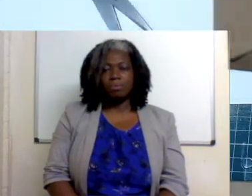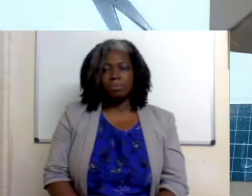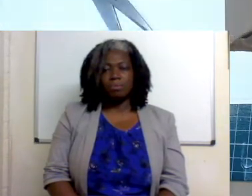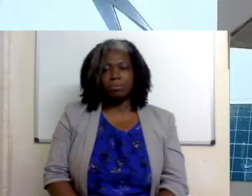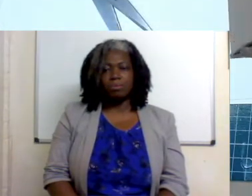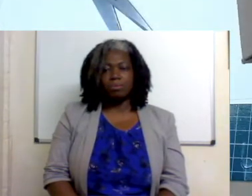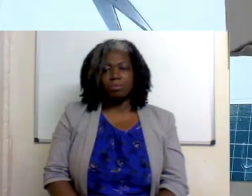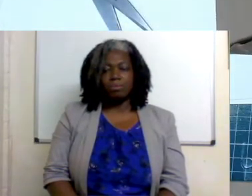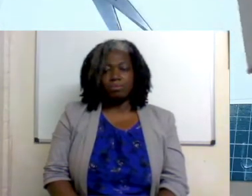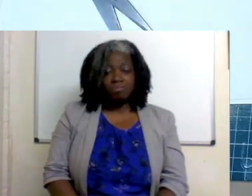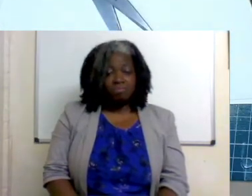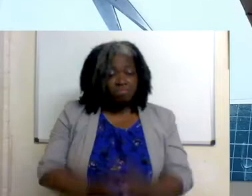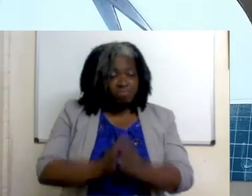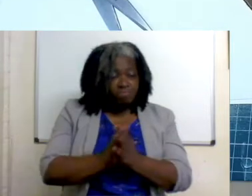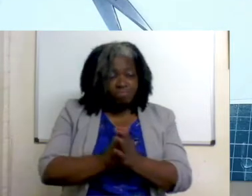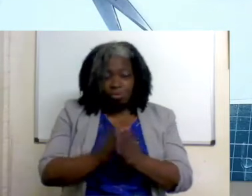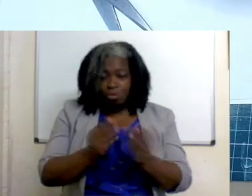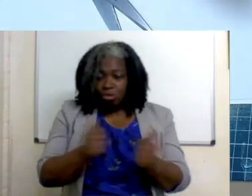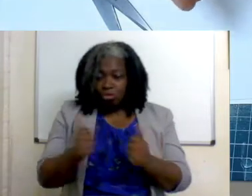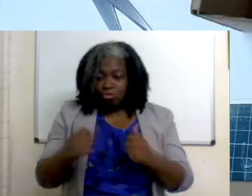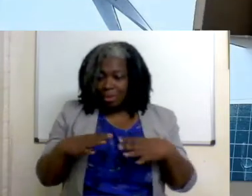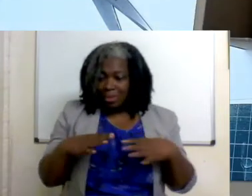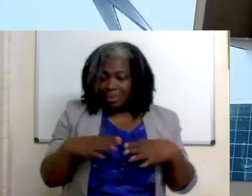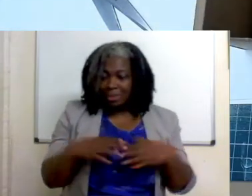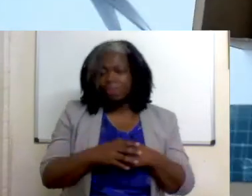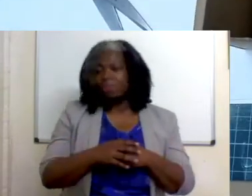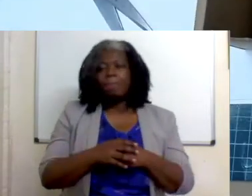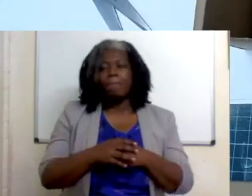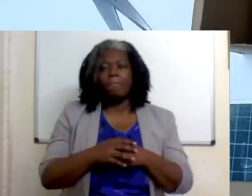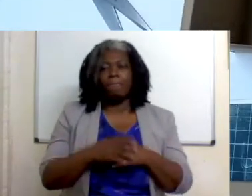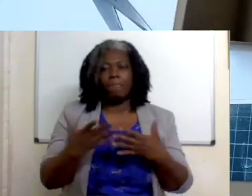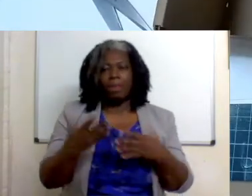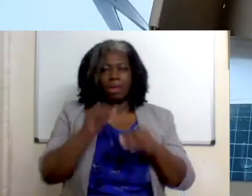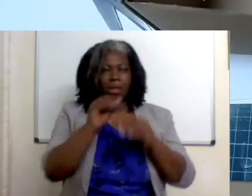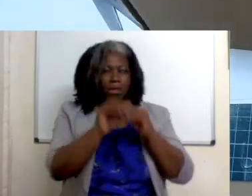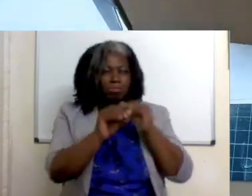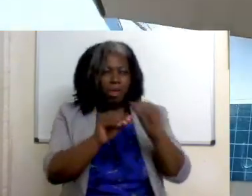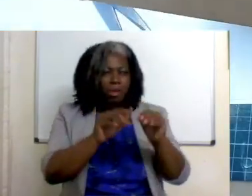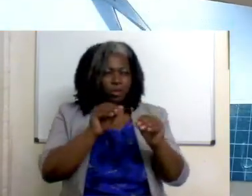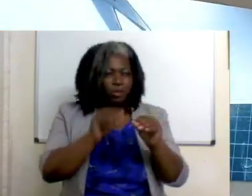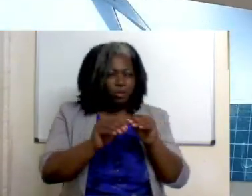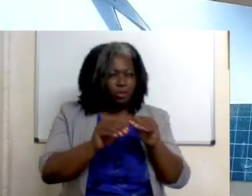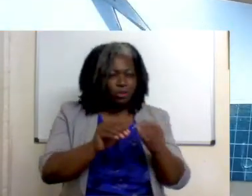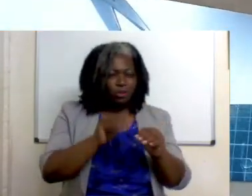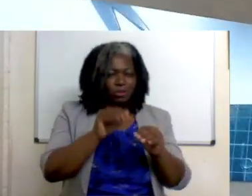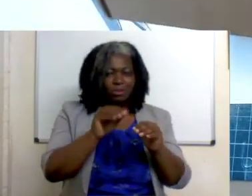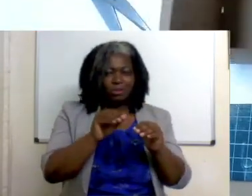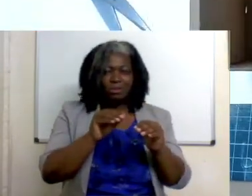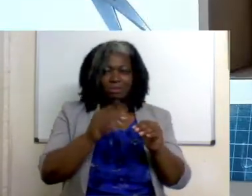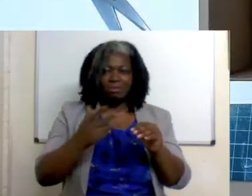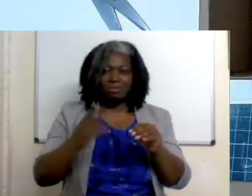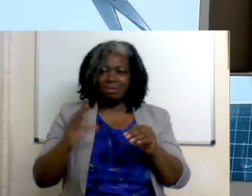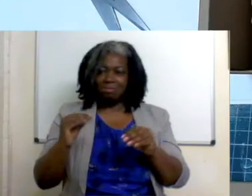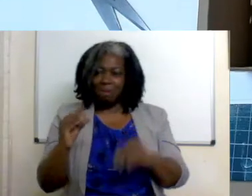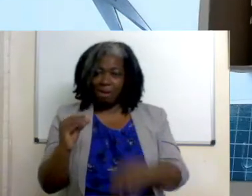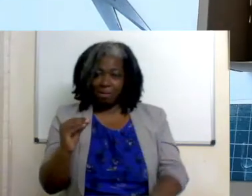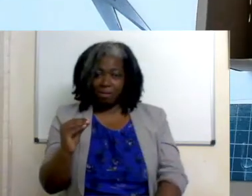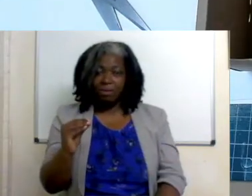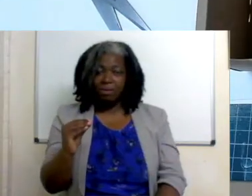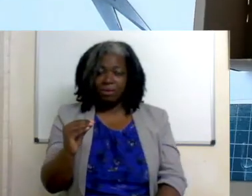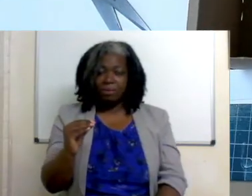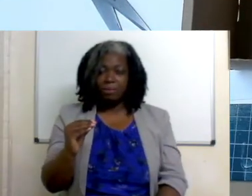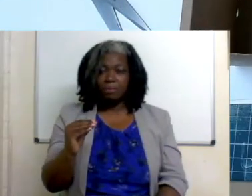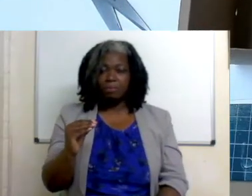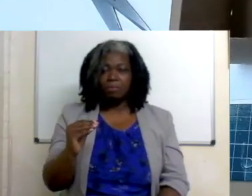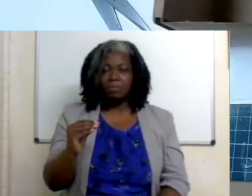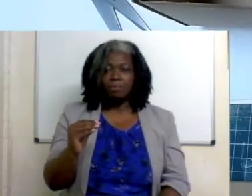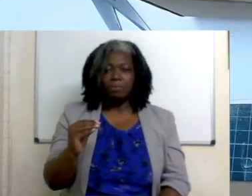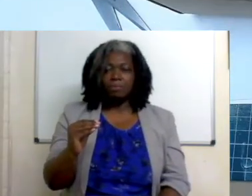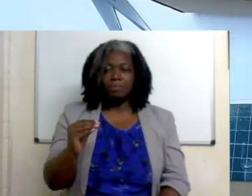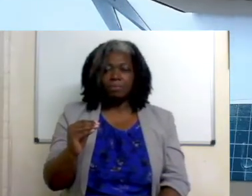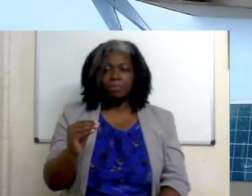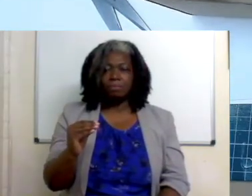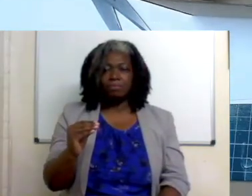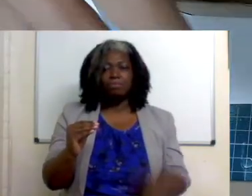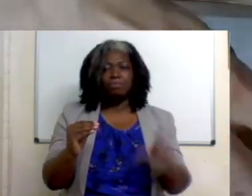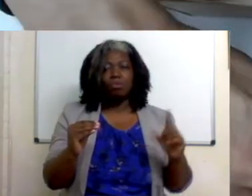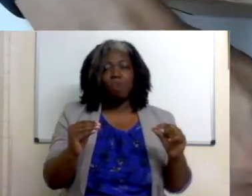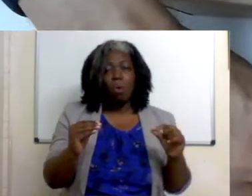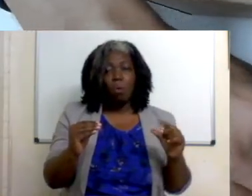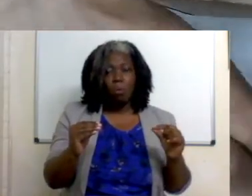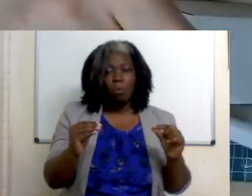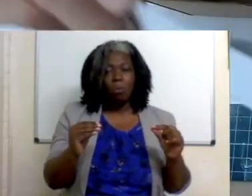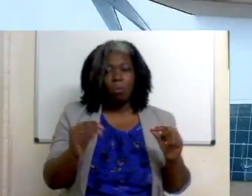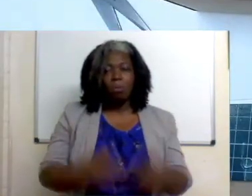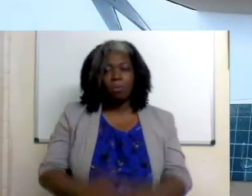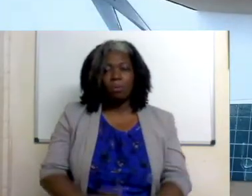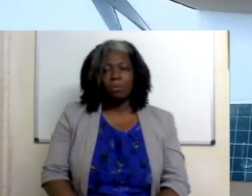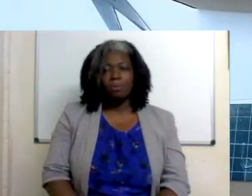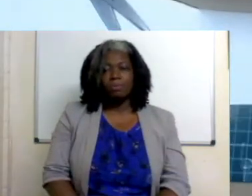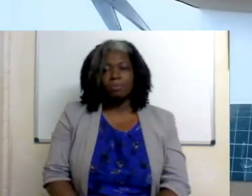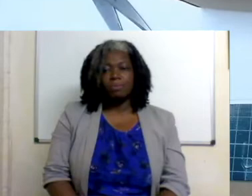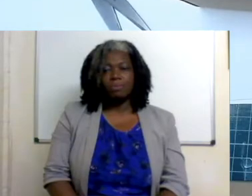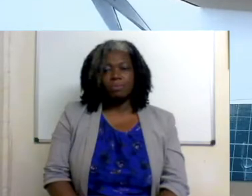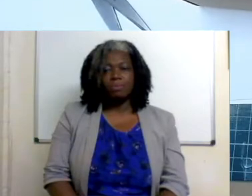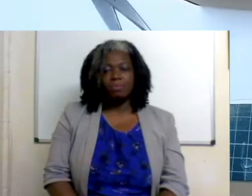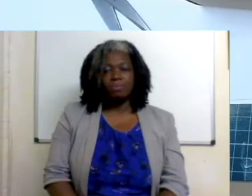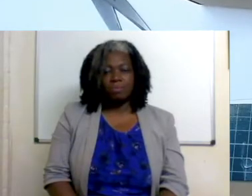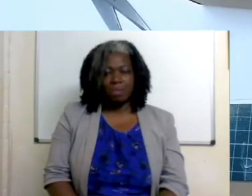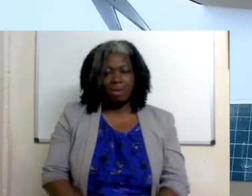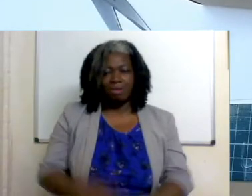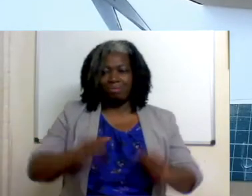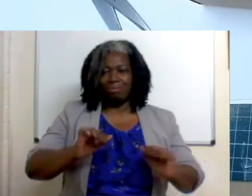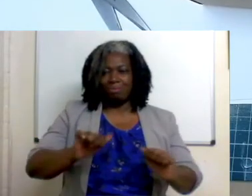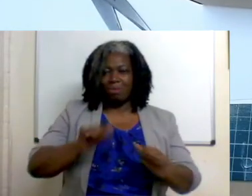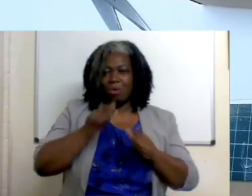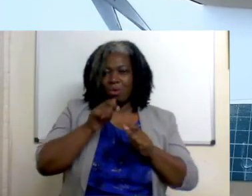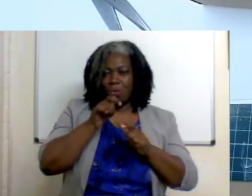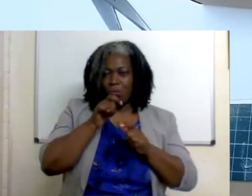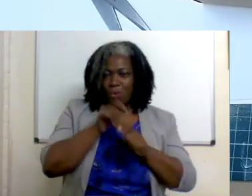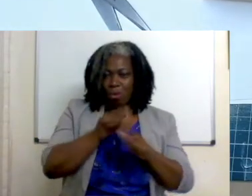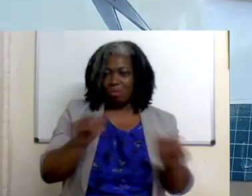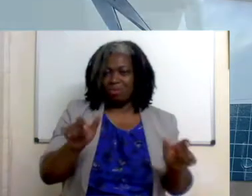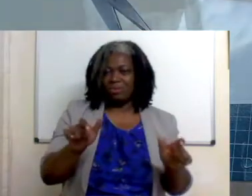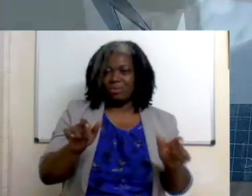Dobre, ted uz muzeme nachystat nasi kachnu a nasi vranu a co rikaji.